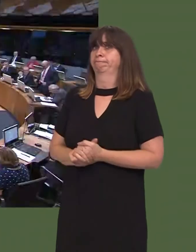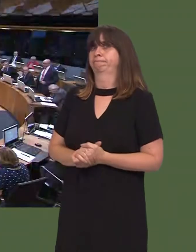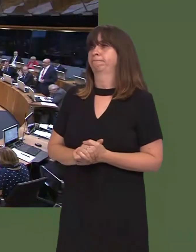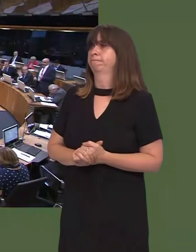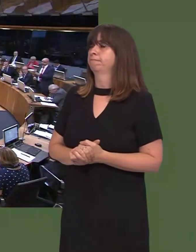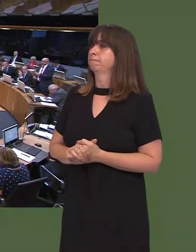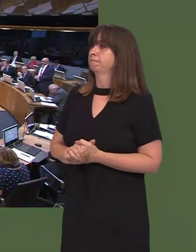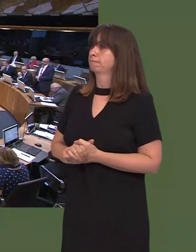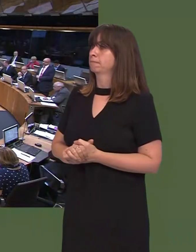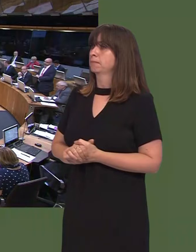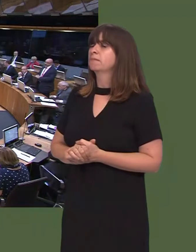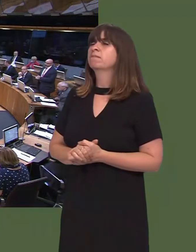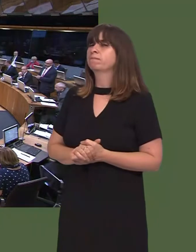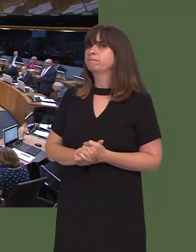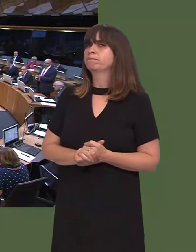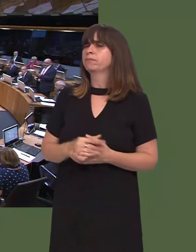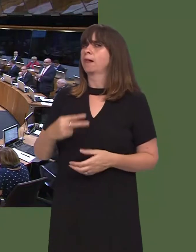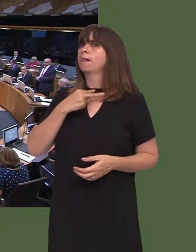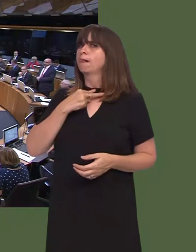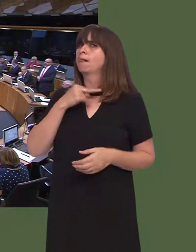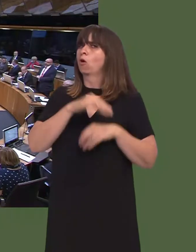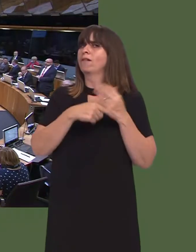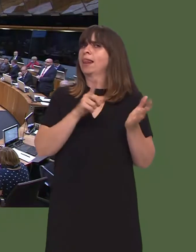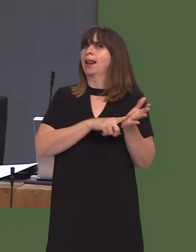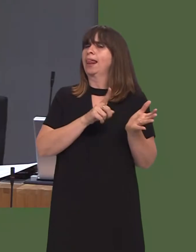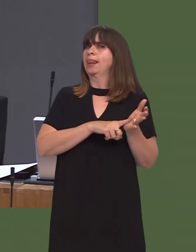beth sydd wedi digwydd yn Llanelli, yn benodol y ffaith bod cynifer o bobl, efallai, ddim